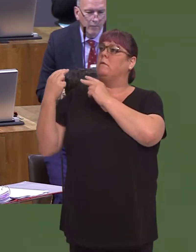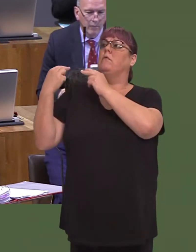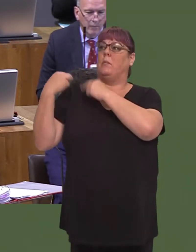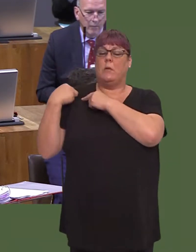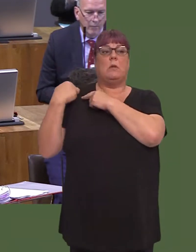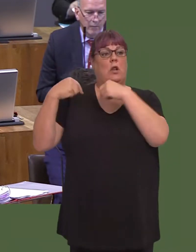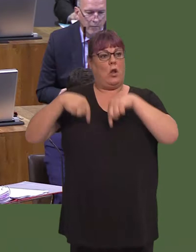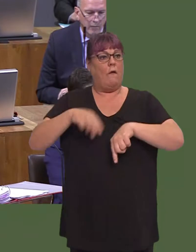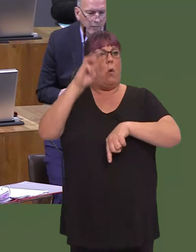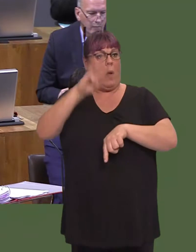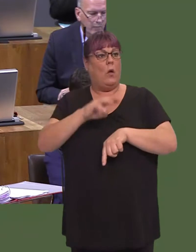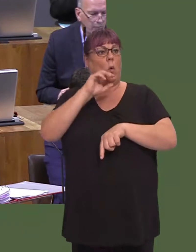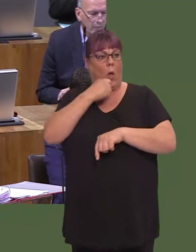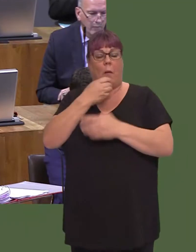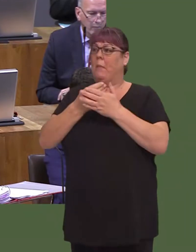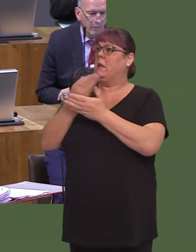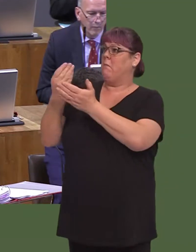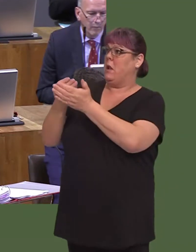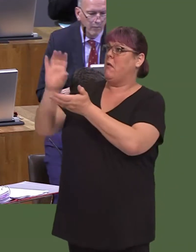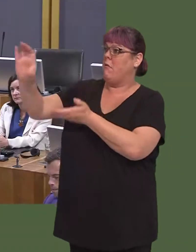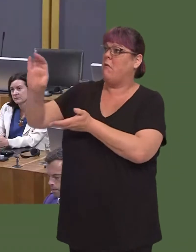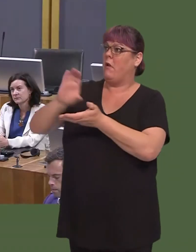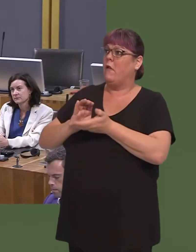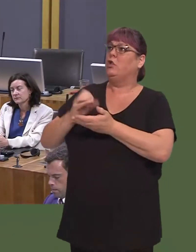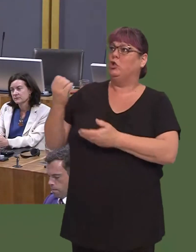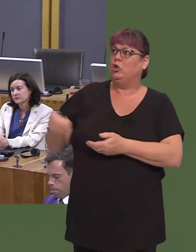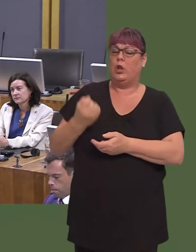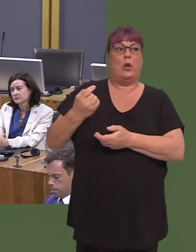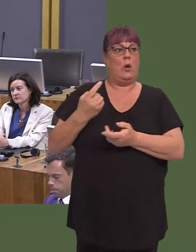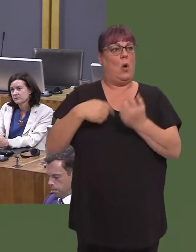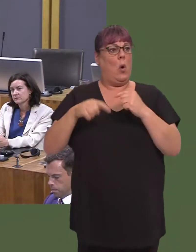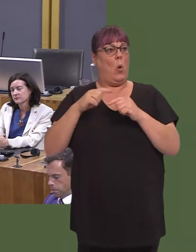weld. Mae'n anodd gwybod a yw hynny'n wir ai peidio heb edrych ar beth sy'n digwydd